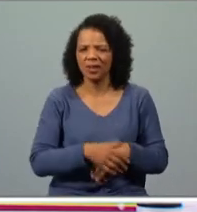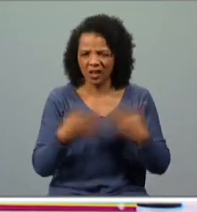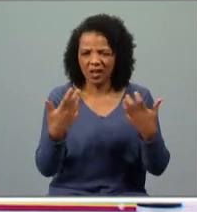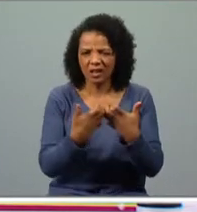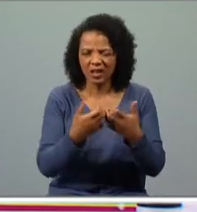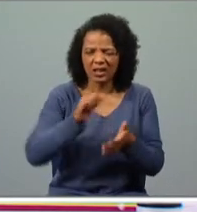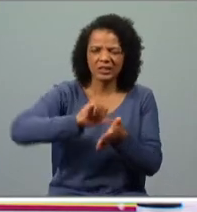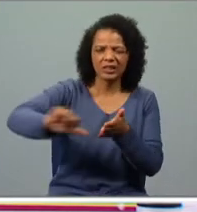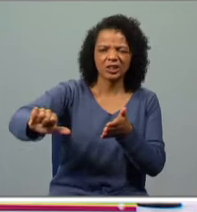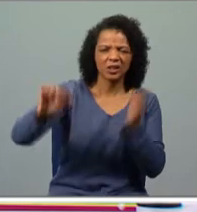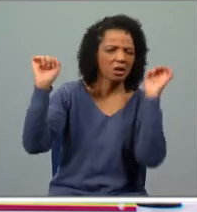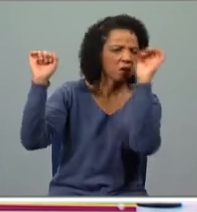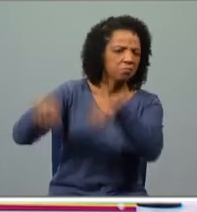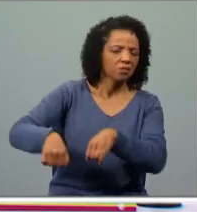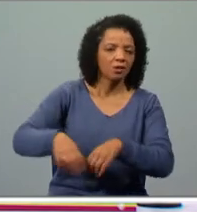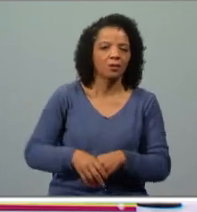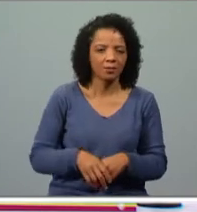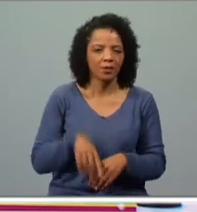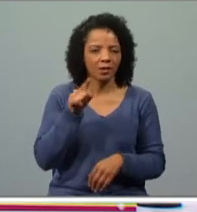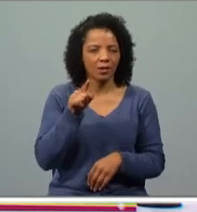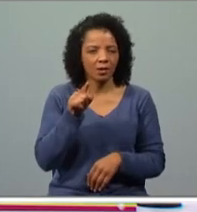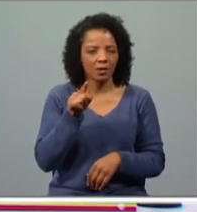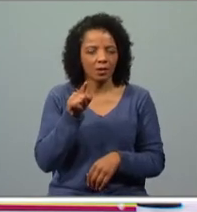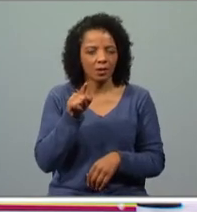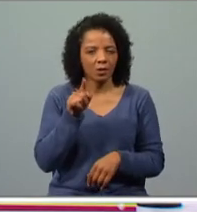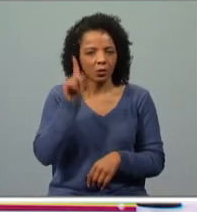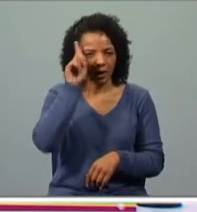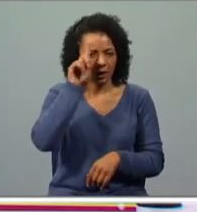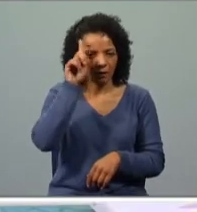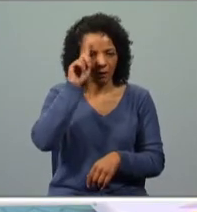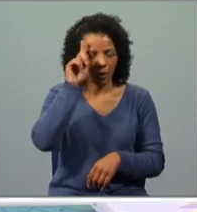Guerra não queriam mais guerra e puseram o cavalo as portas da Muralha de Troia 戰爭不想更多的戰爭，把特洛伊城門口的馬